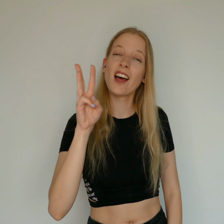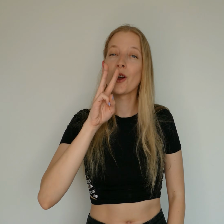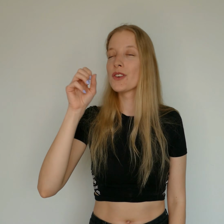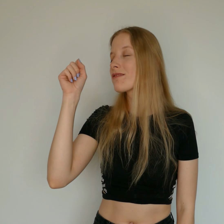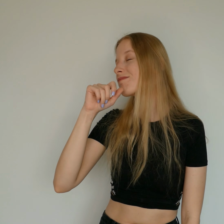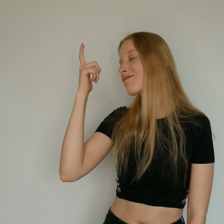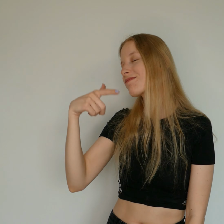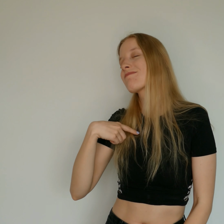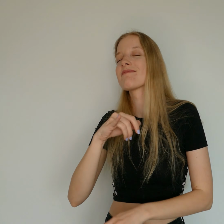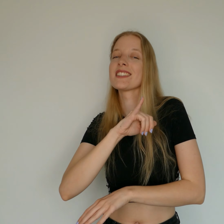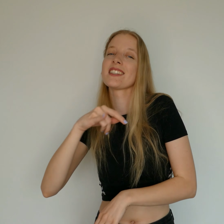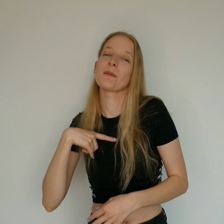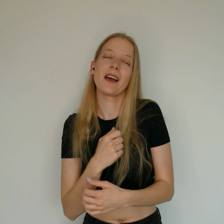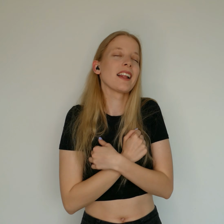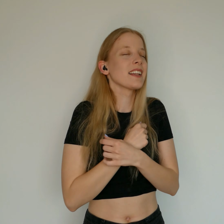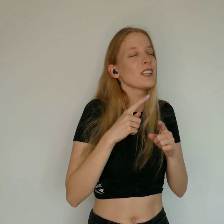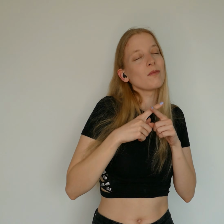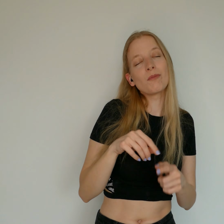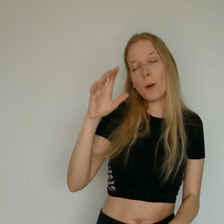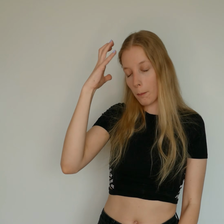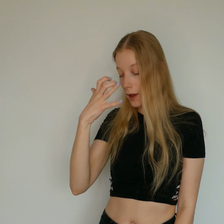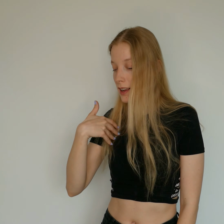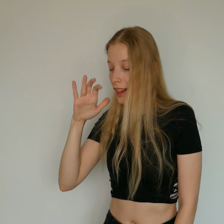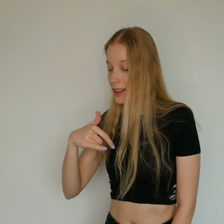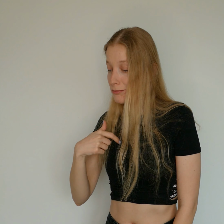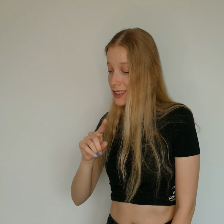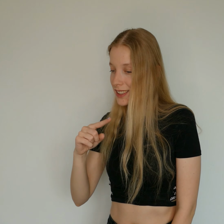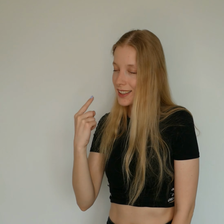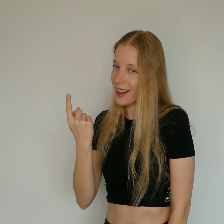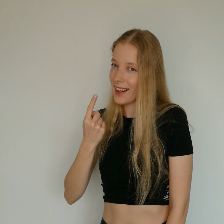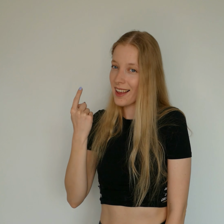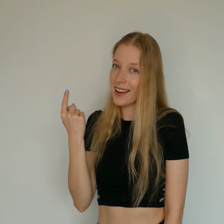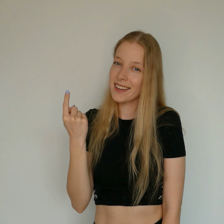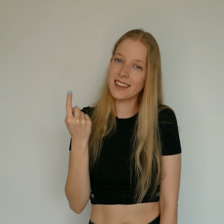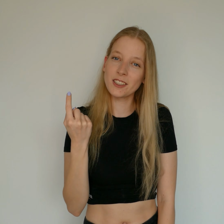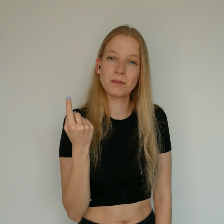Whitney wird mich immer lieben Und Michael lässt mich nich' allein